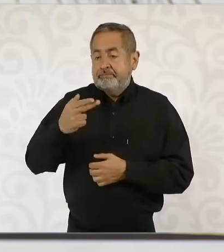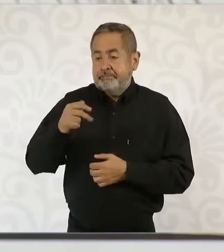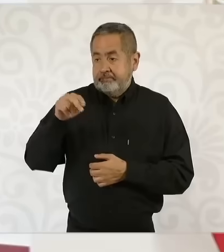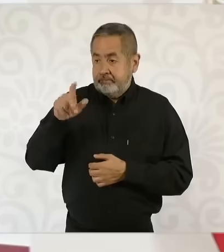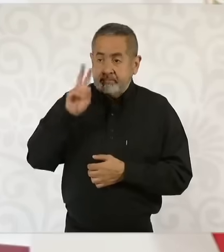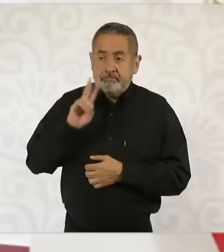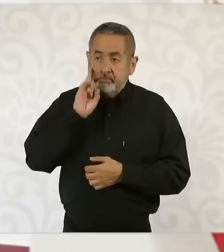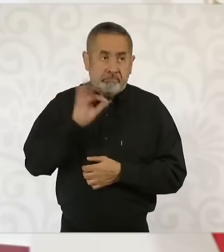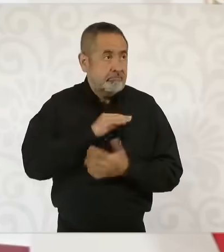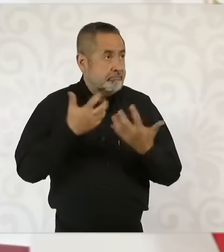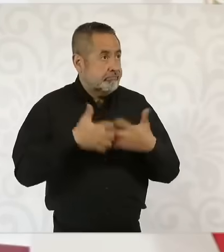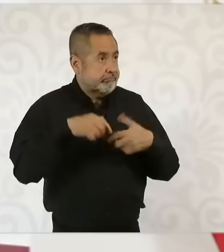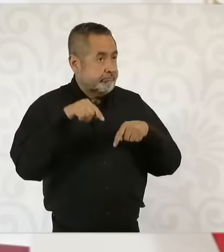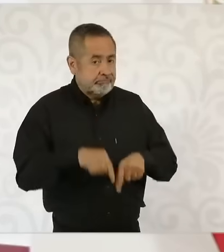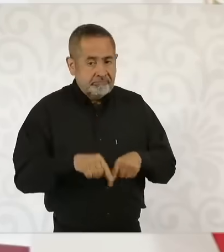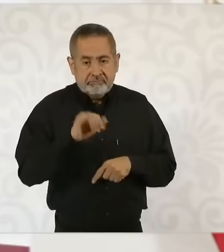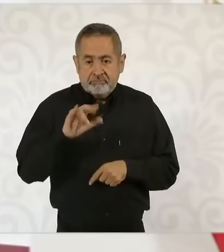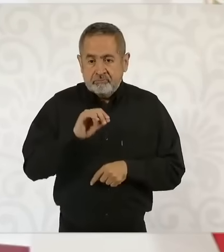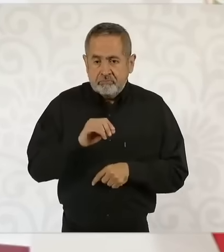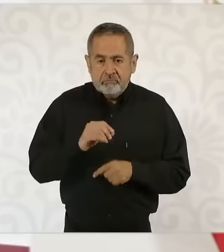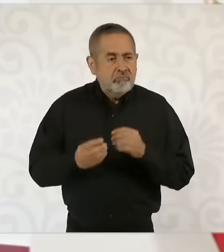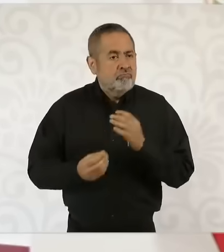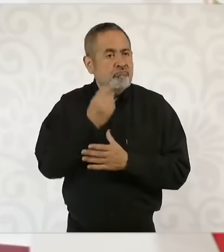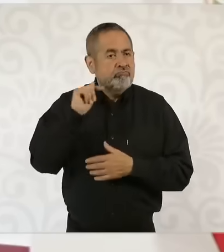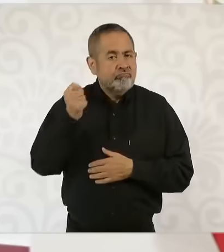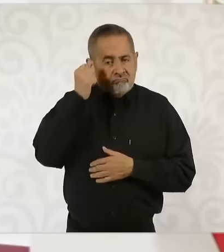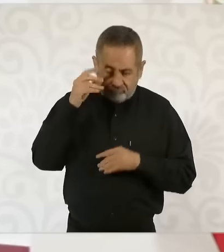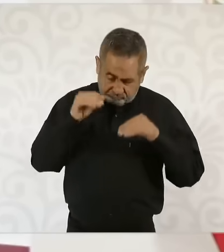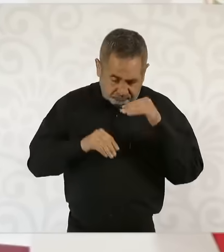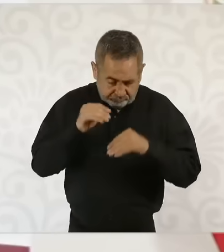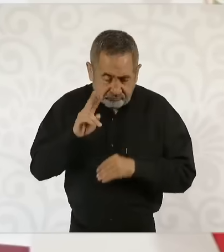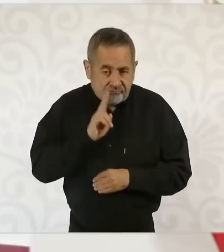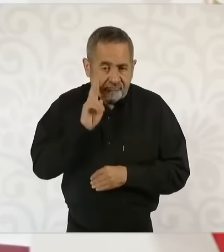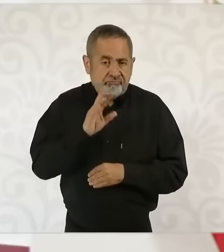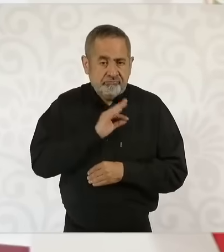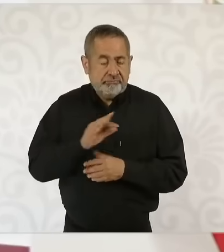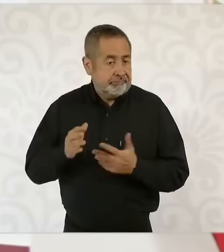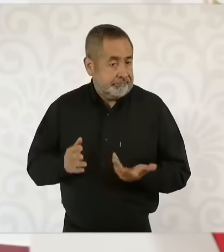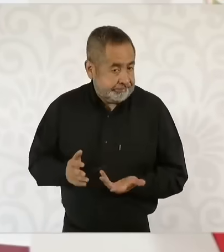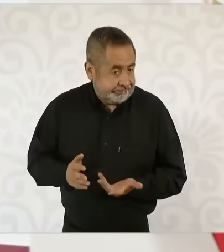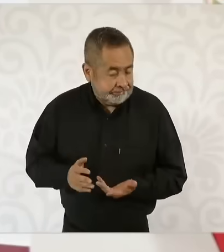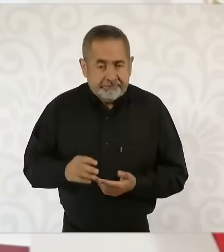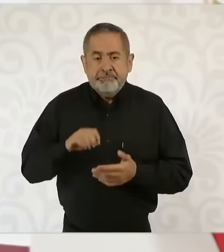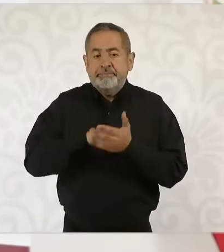o no a partir pues de las tecnologías que se han desarrollado. Hay una norma, por ejemplo, de que